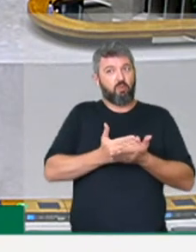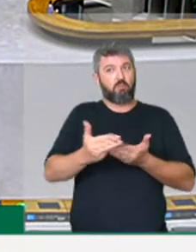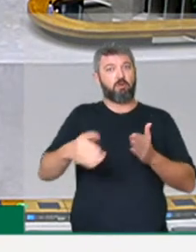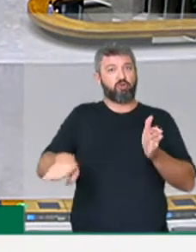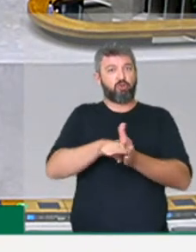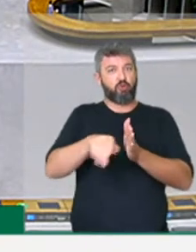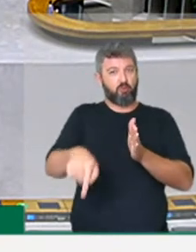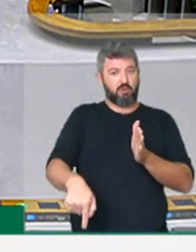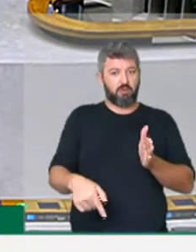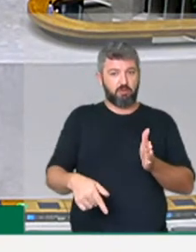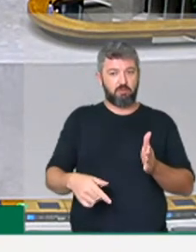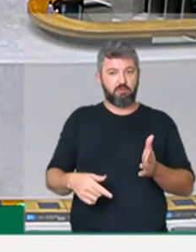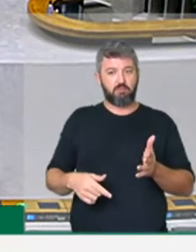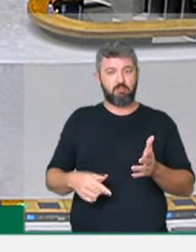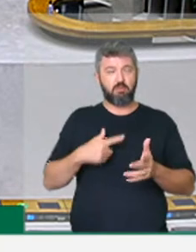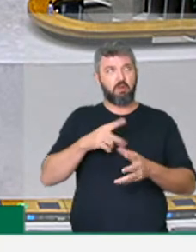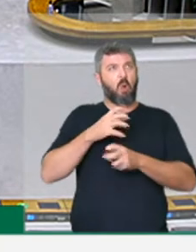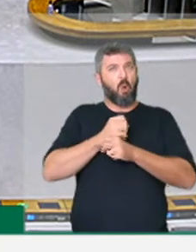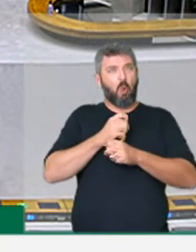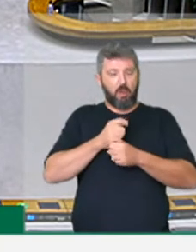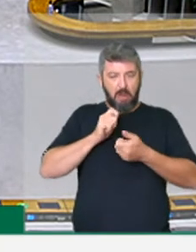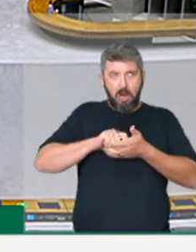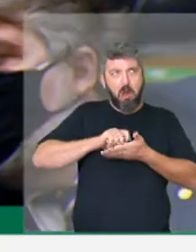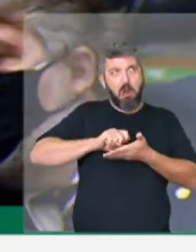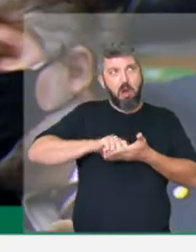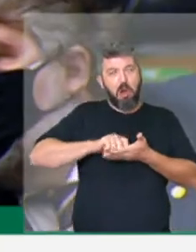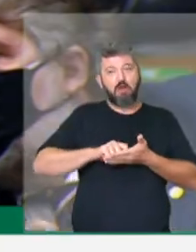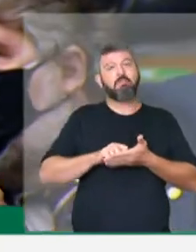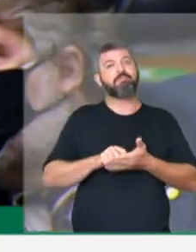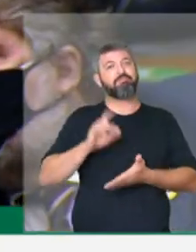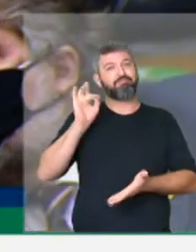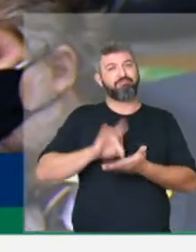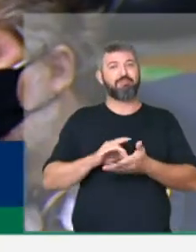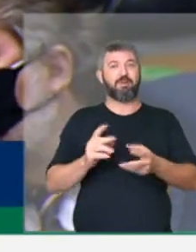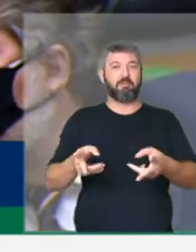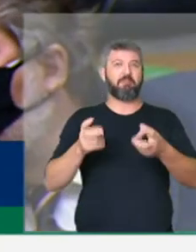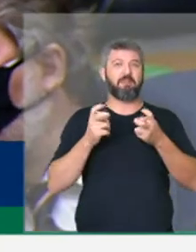ALGO AQUI ESTRANHO, PAIROU NO PLENÁRIO E, GEROU UM SUSTO E AGORA AS PESSOAS ESTÃO